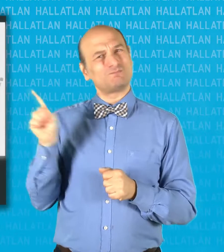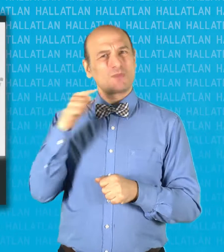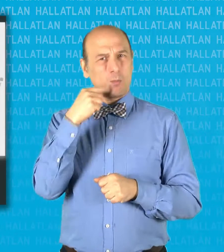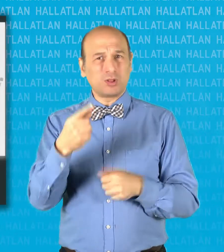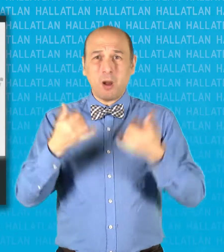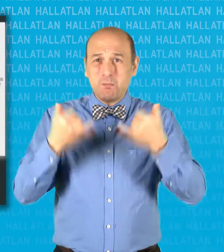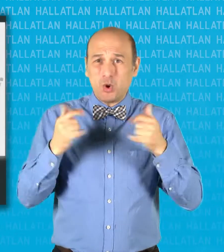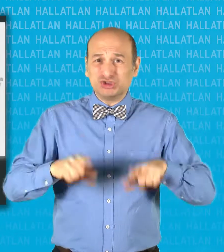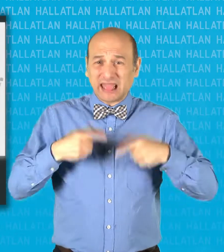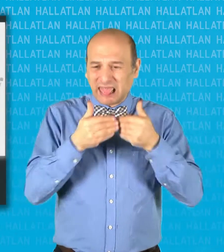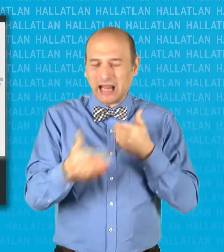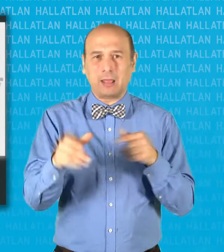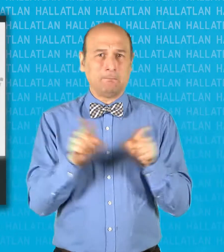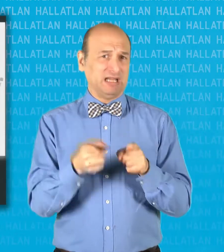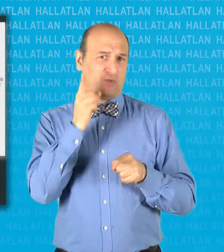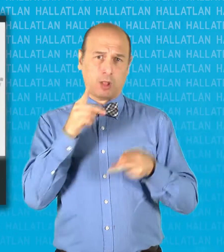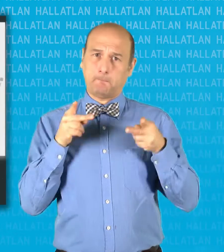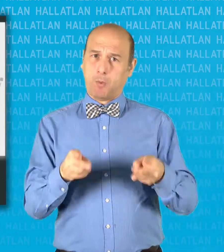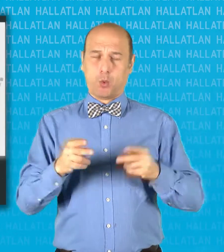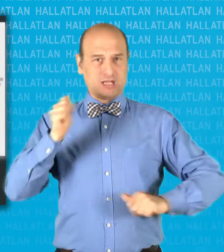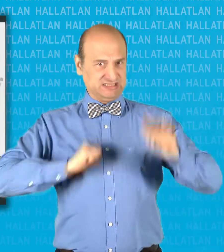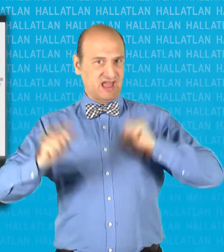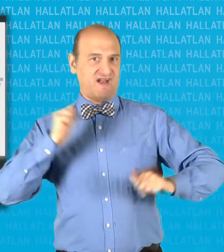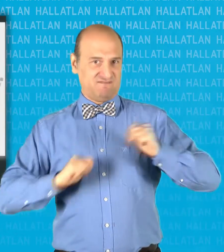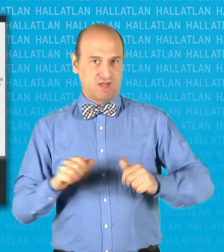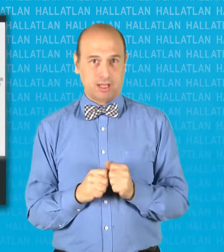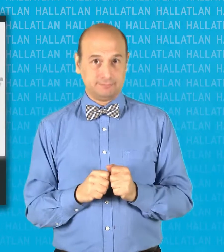mert azt mondja, ahogyan most él az a földi pokol.